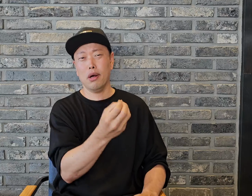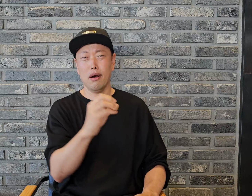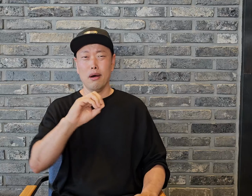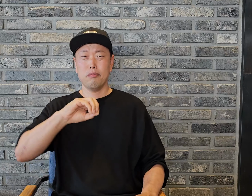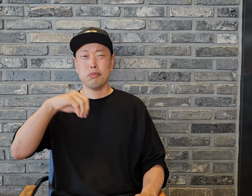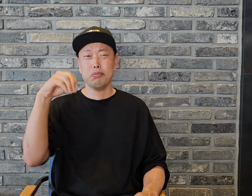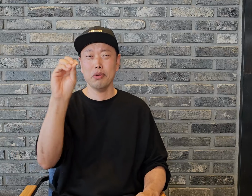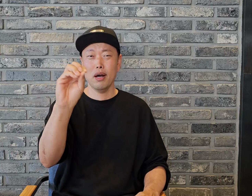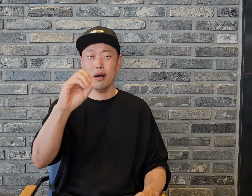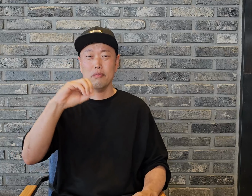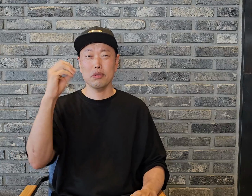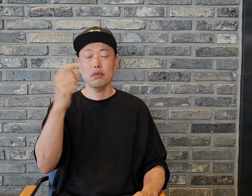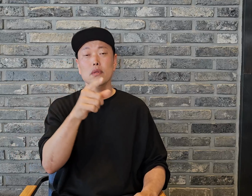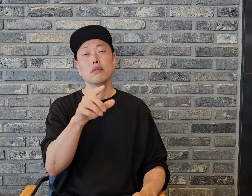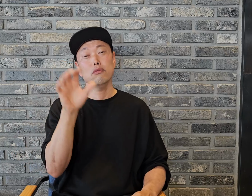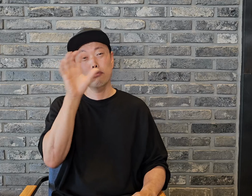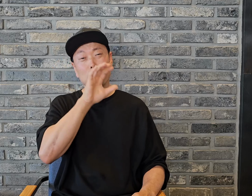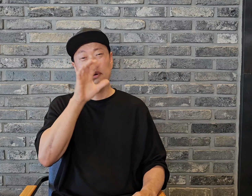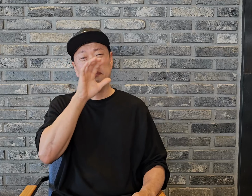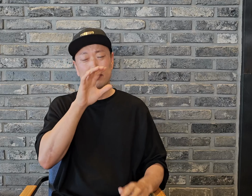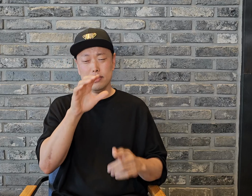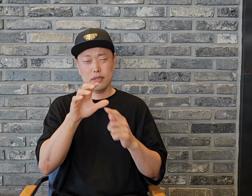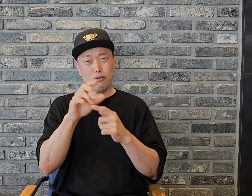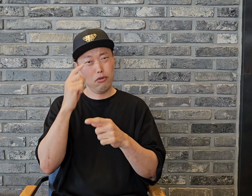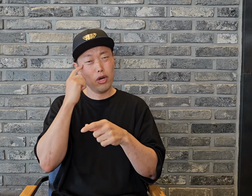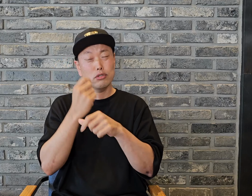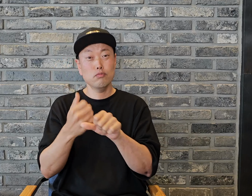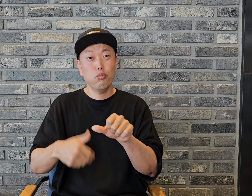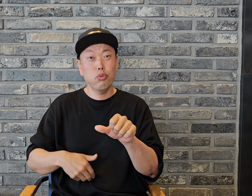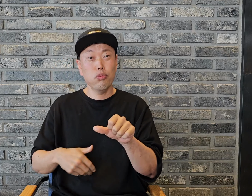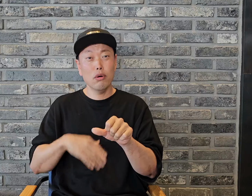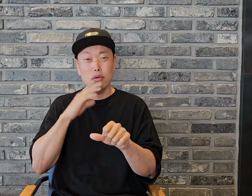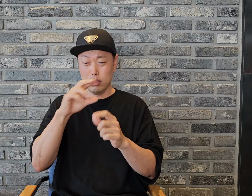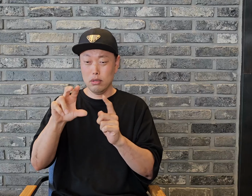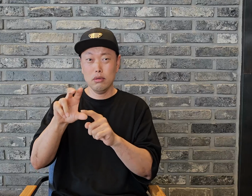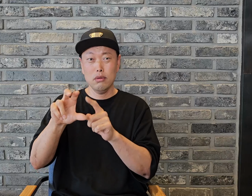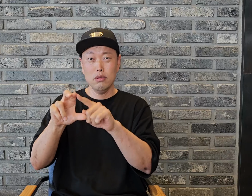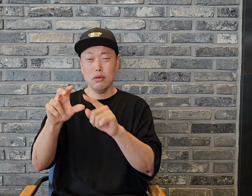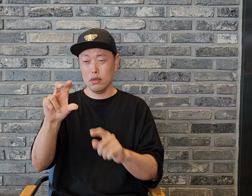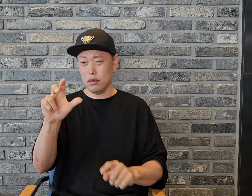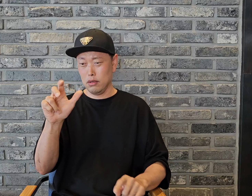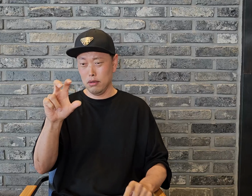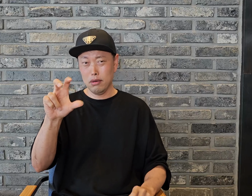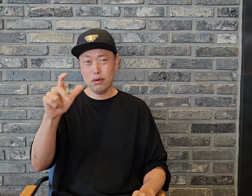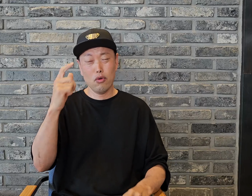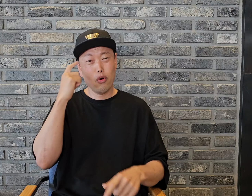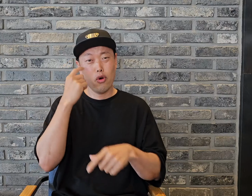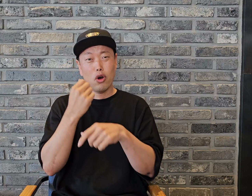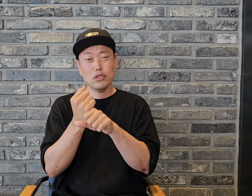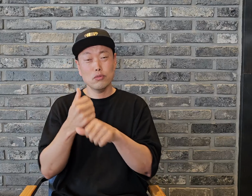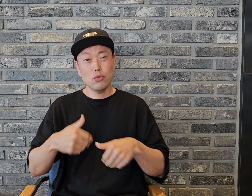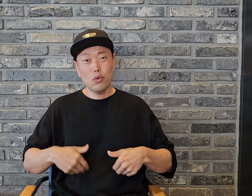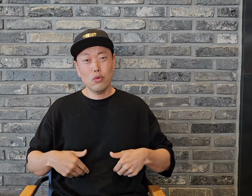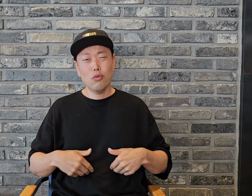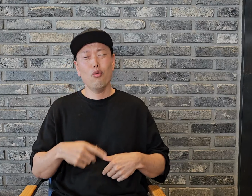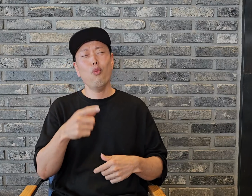Ejemplo de cambio. Eso es algo que tienes que practicar. Estudiar el béisbol es necesario.